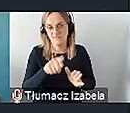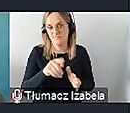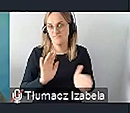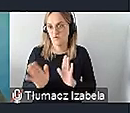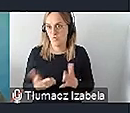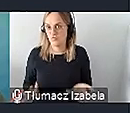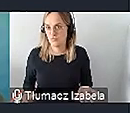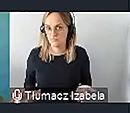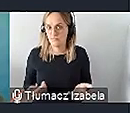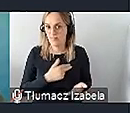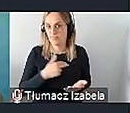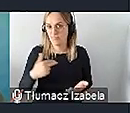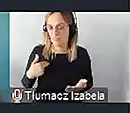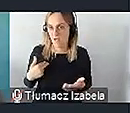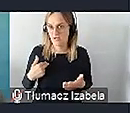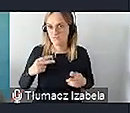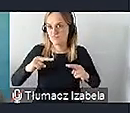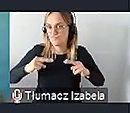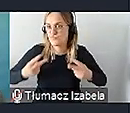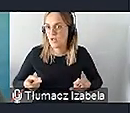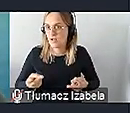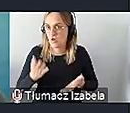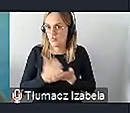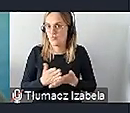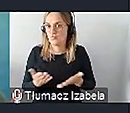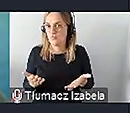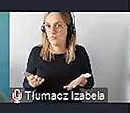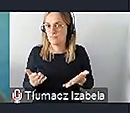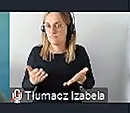I już ten nasz przekaz będzie ukierunkowywał sposób myślenia,